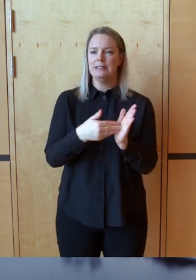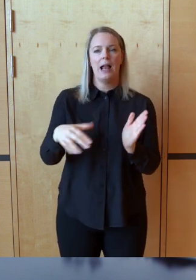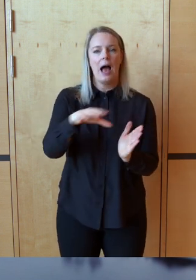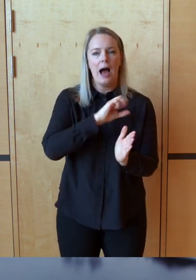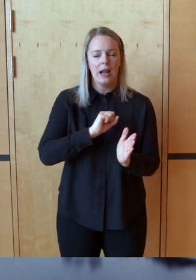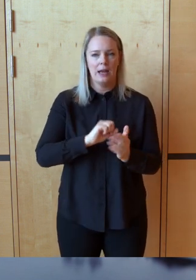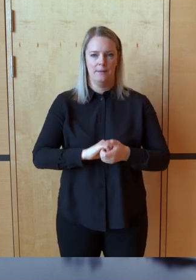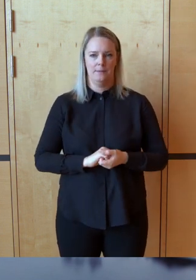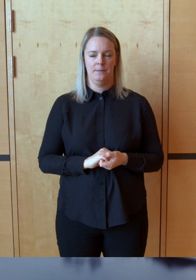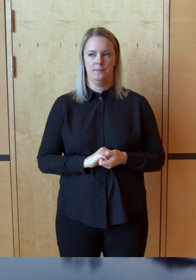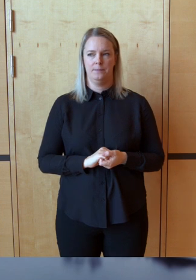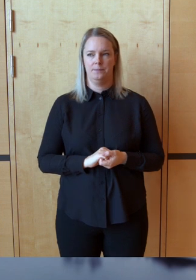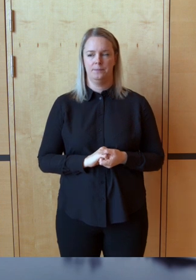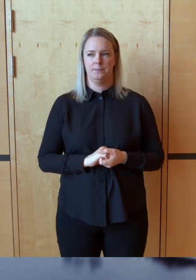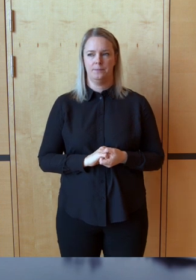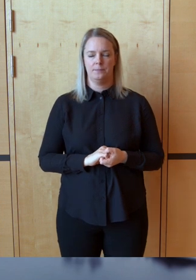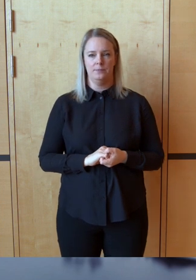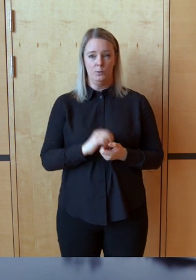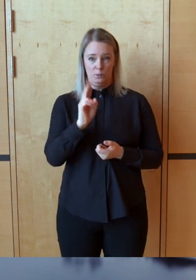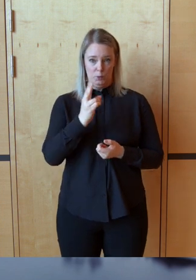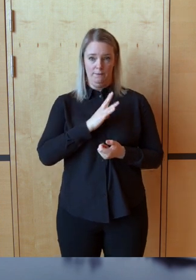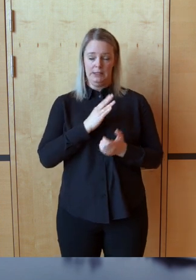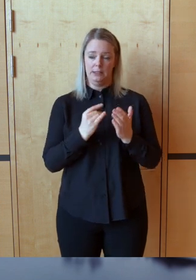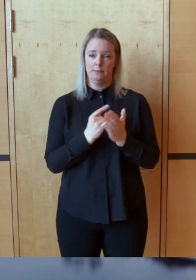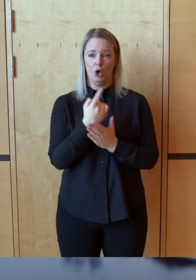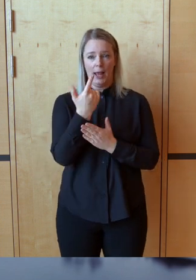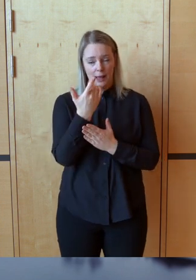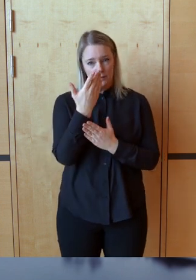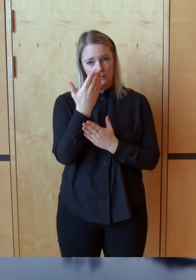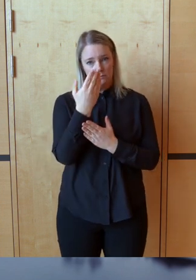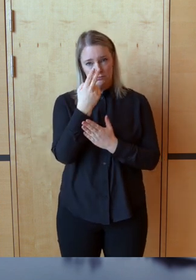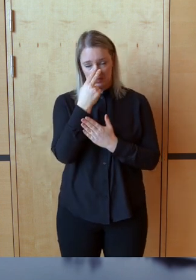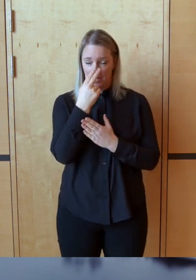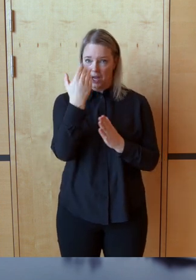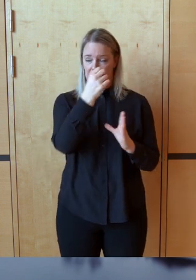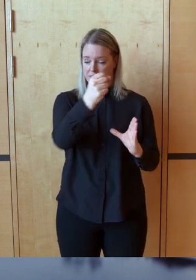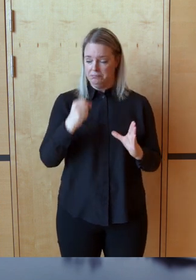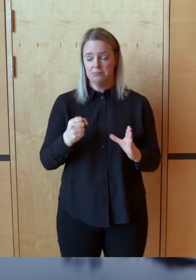Andra på anatol och här finns en möjlighet man kan också visa på förhållandevis hållbara